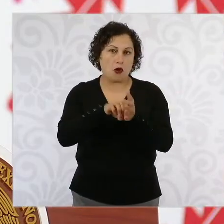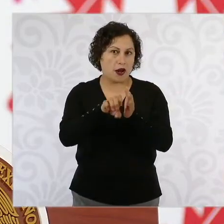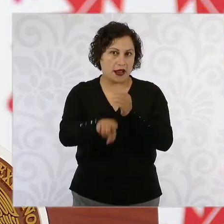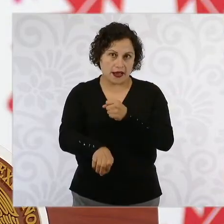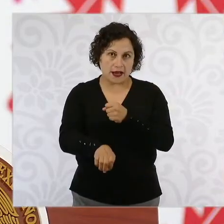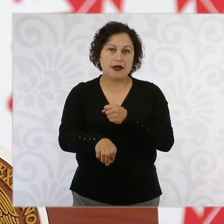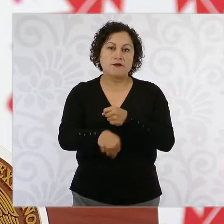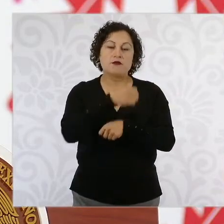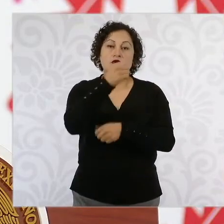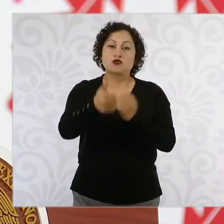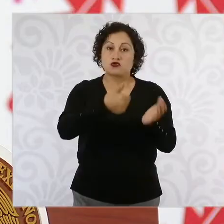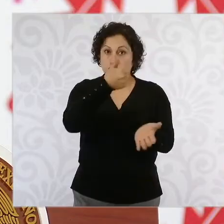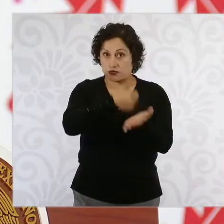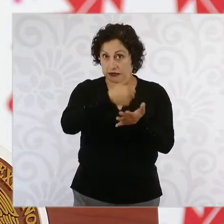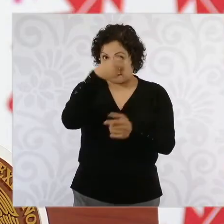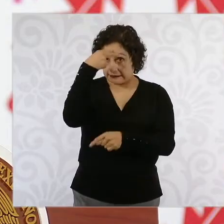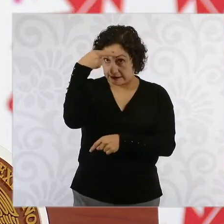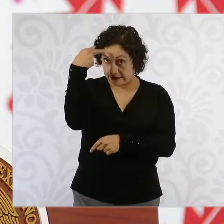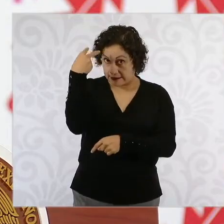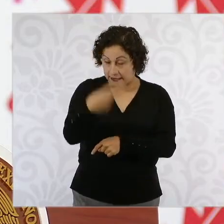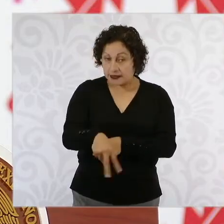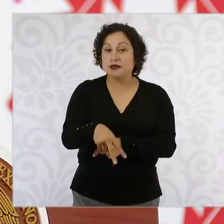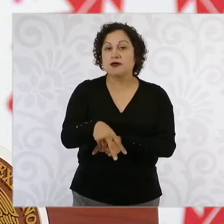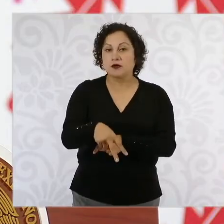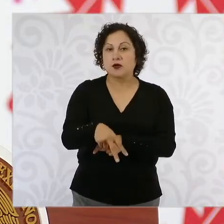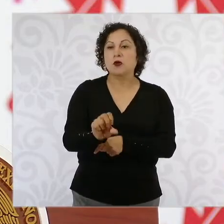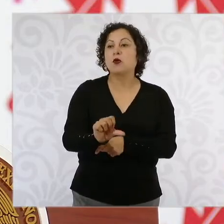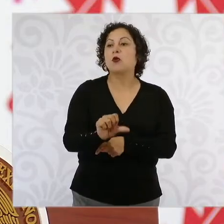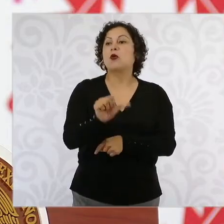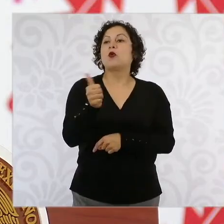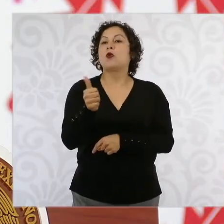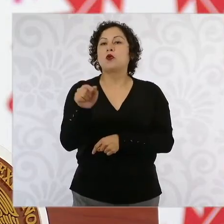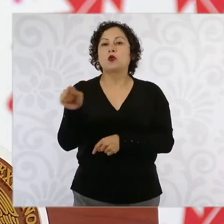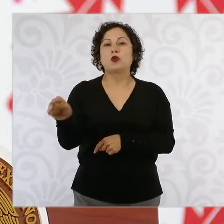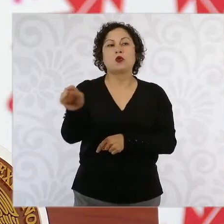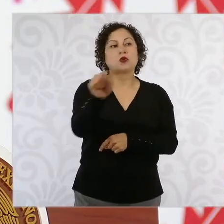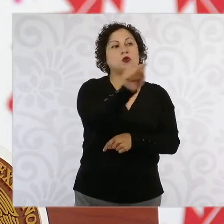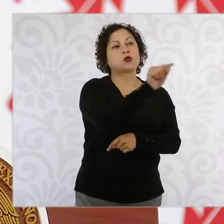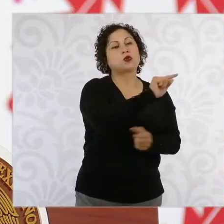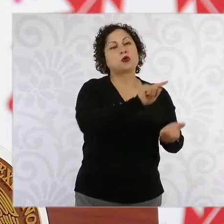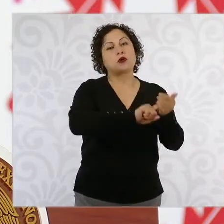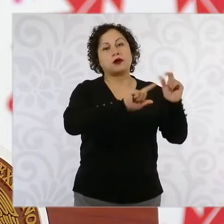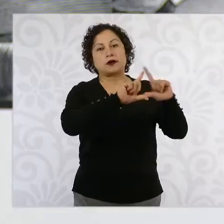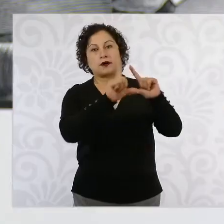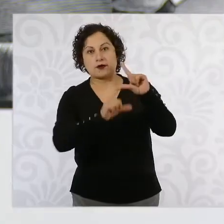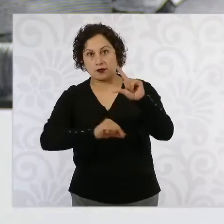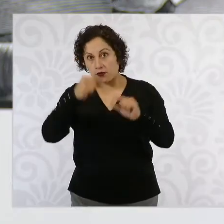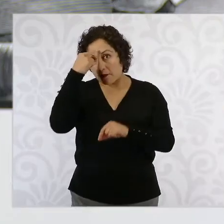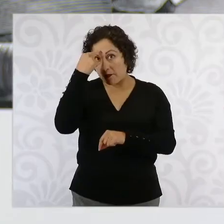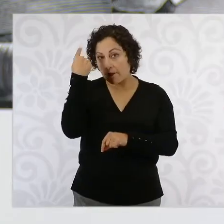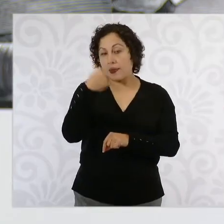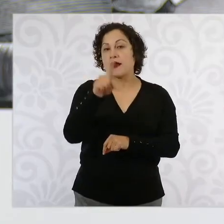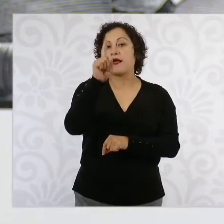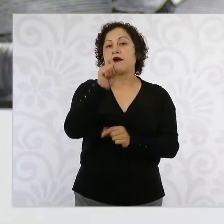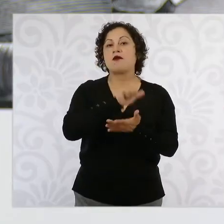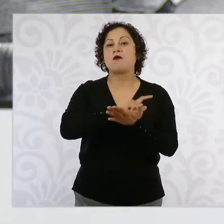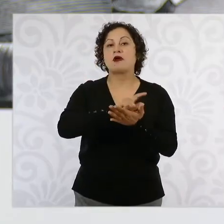el Valle de México y algunas obras estratégicas en todo el país para abastecimiento de agua potable y